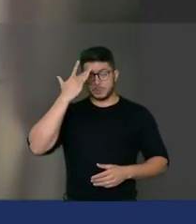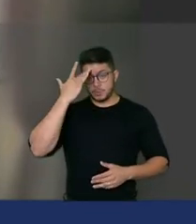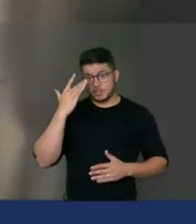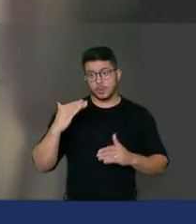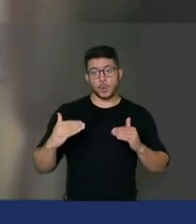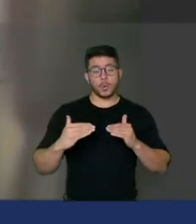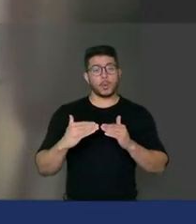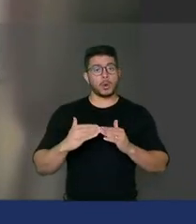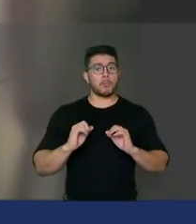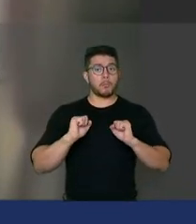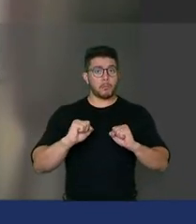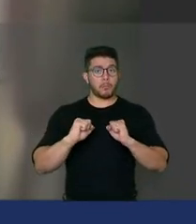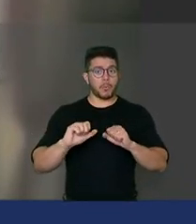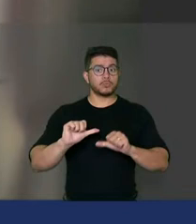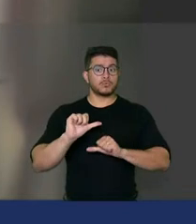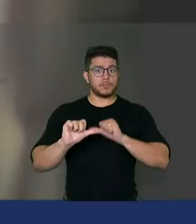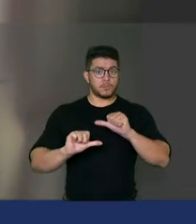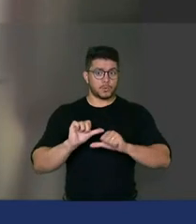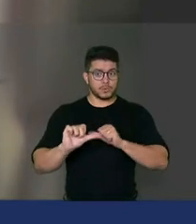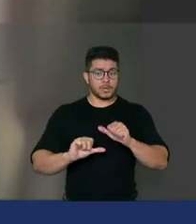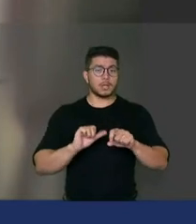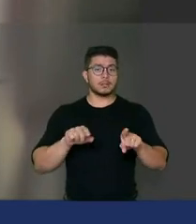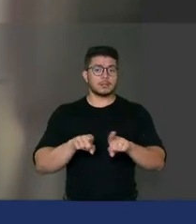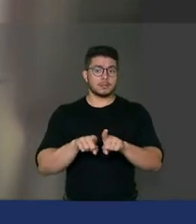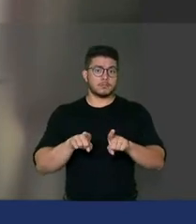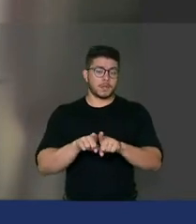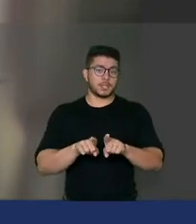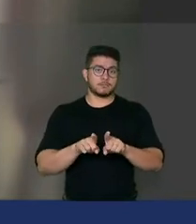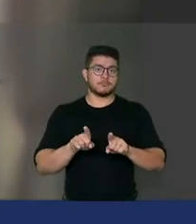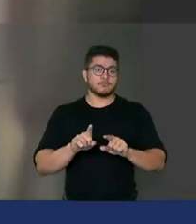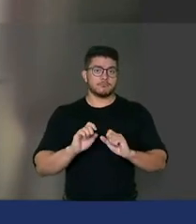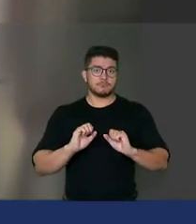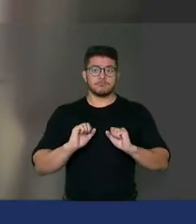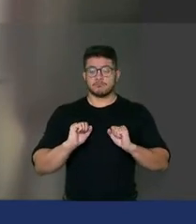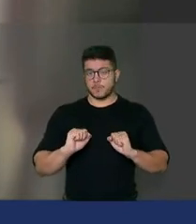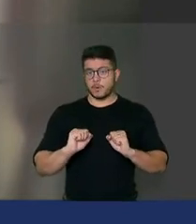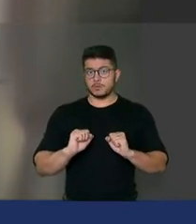AFIRMATIVAS. ENTÃO NA HOUVER NENHUMA POSIÇÃO CONTRÁRIA, EU POSSO AQUI FAZER MINHA